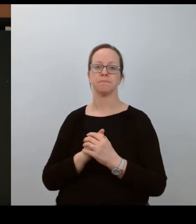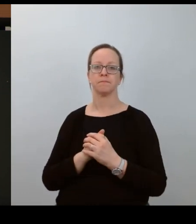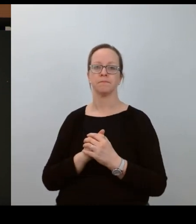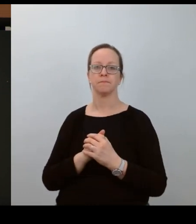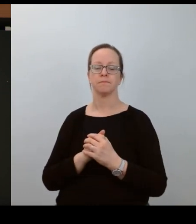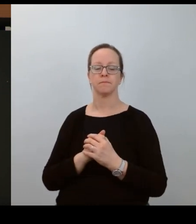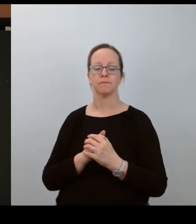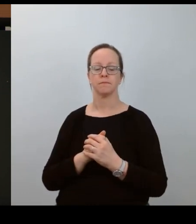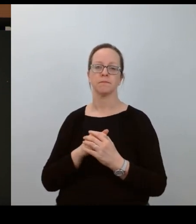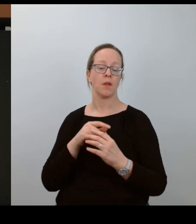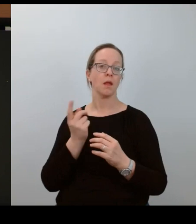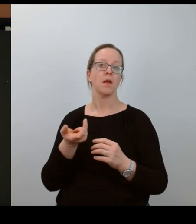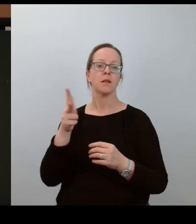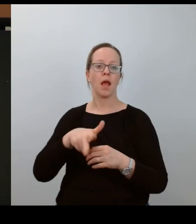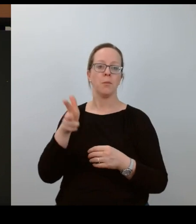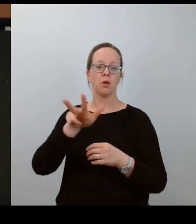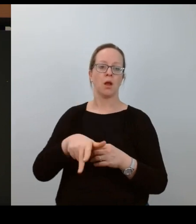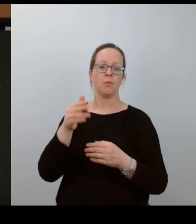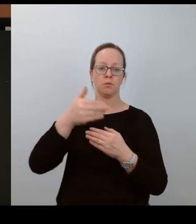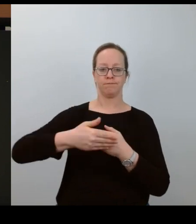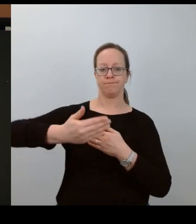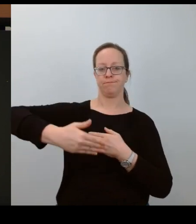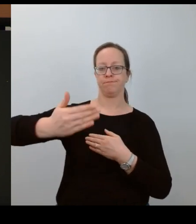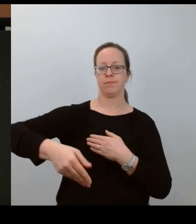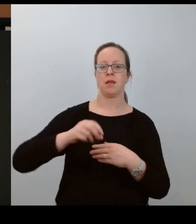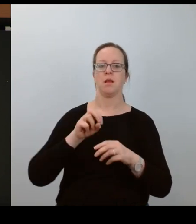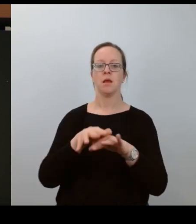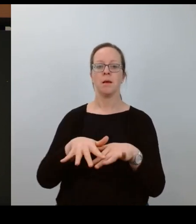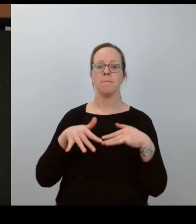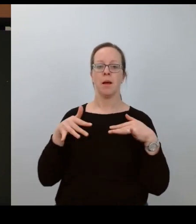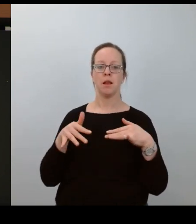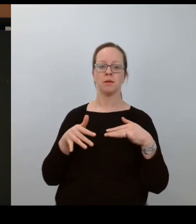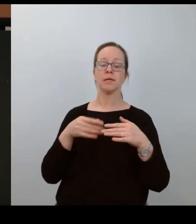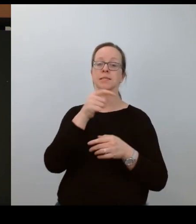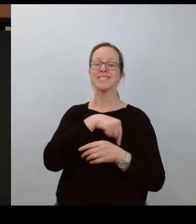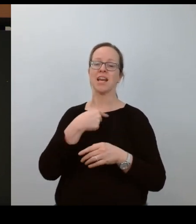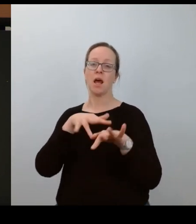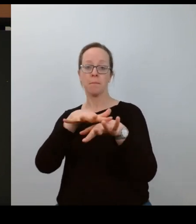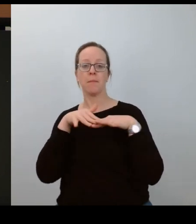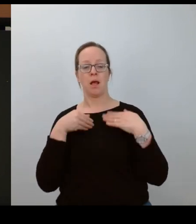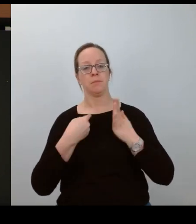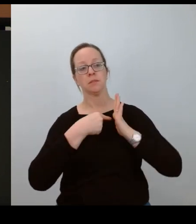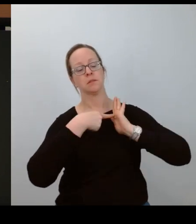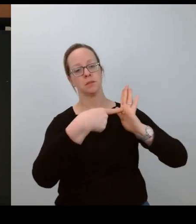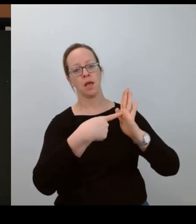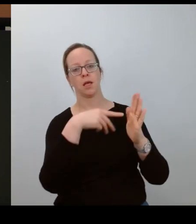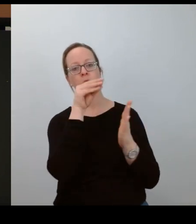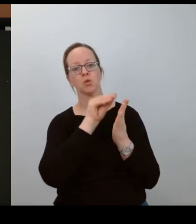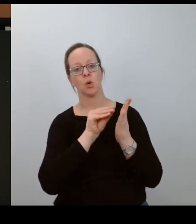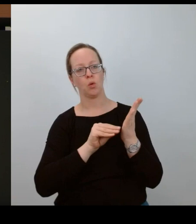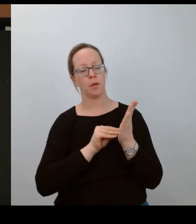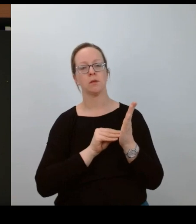Ich kann Torsten Schneider an der Stelle beruhigen - das muss nicht an den Hauptausschuss gehen. Es reicht im Kulturausschuss völlig.